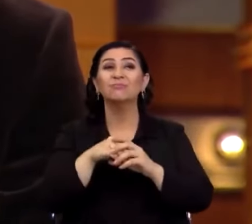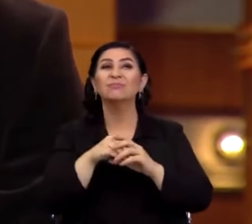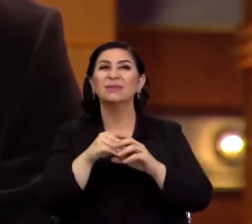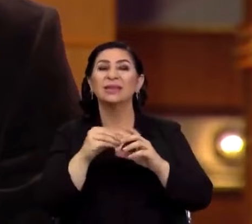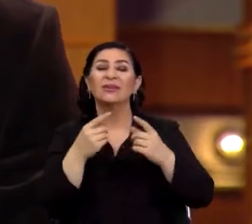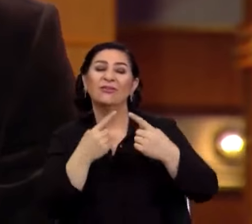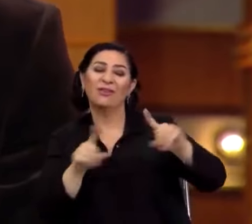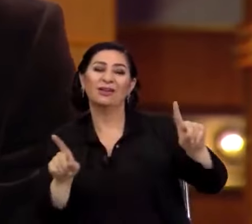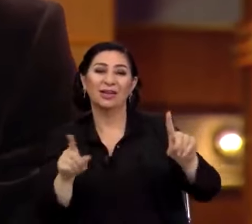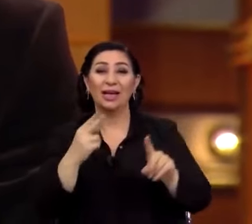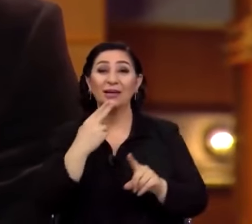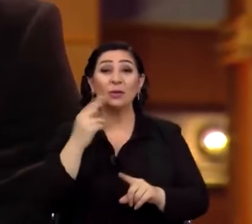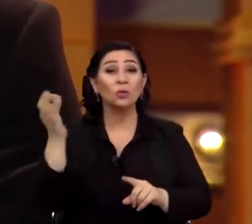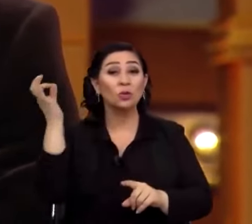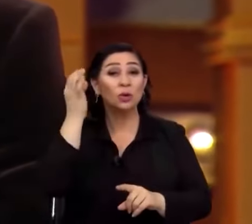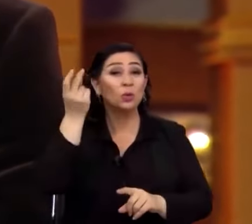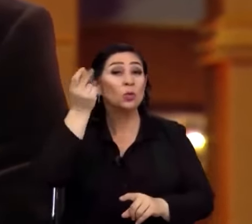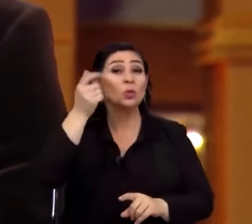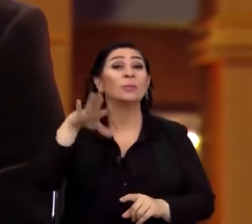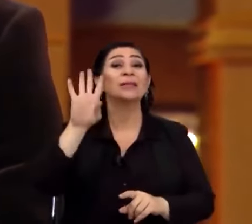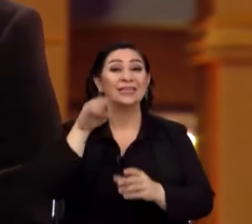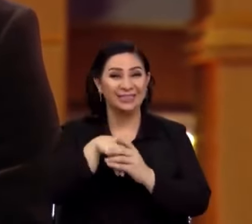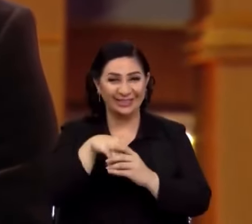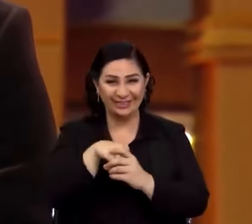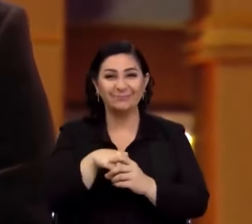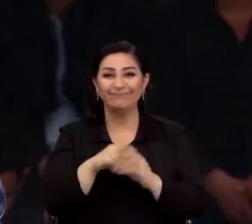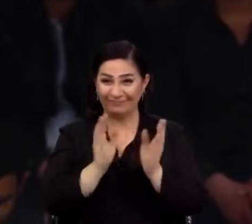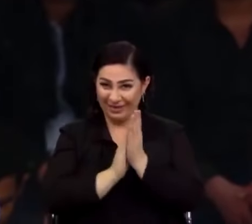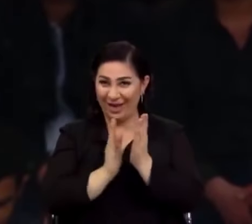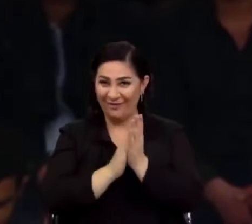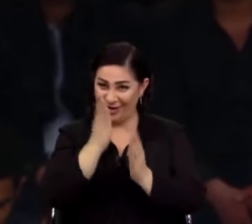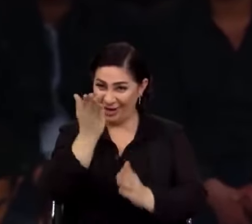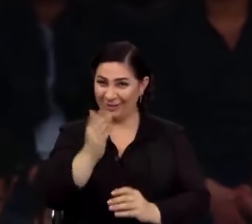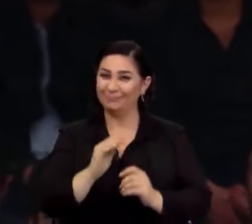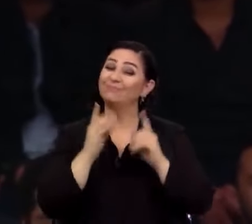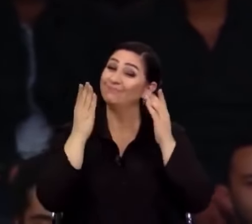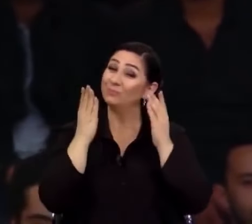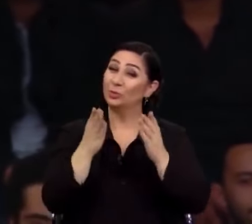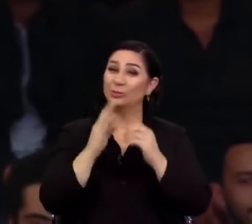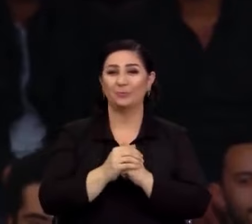kadınlar Bir de duydukları şeyleri unutmadık için Bravo İşte bu işte bu